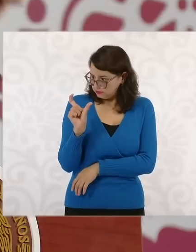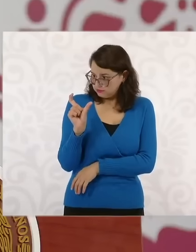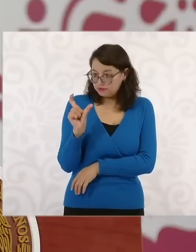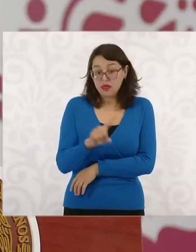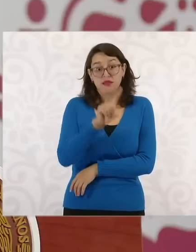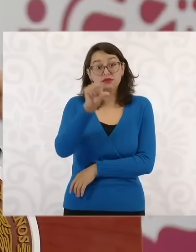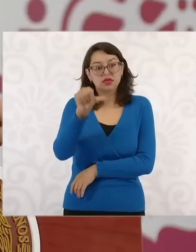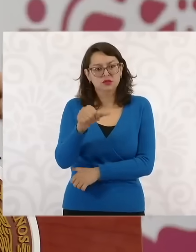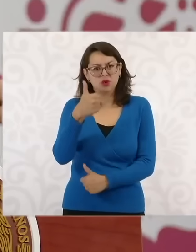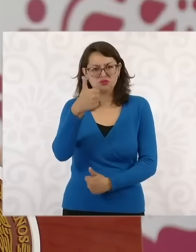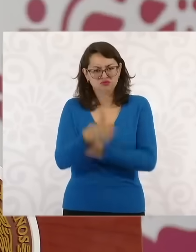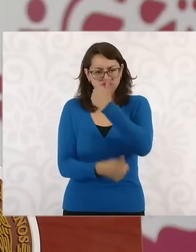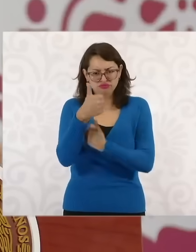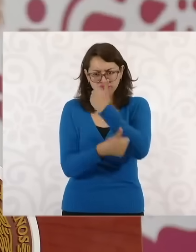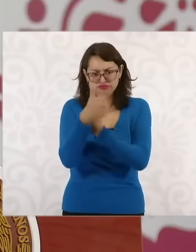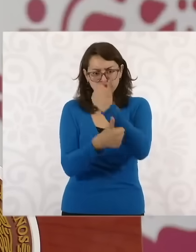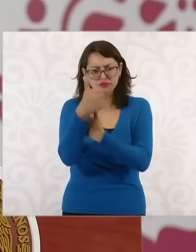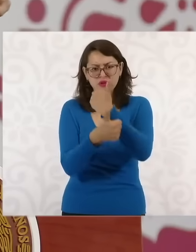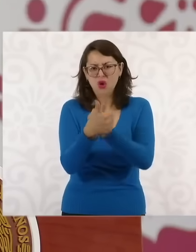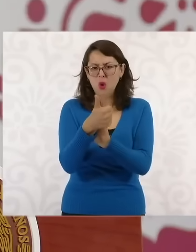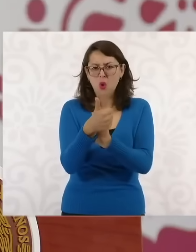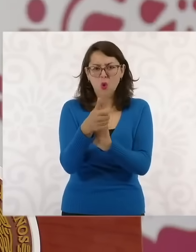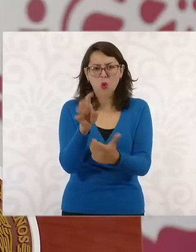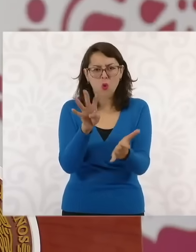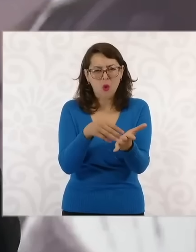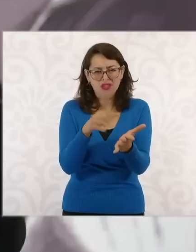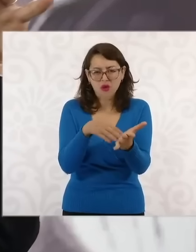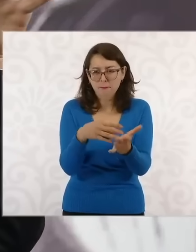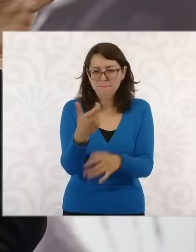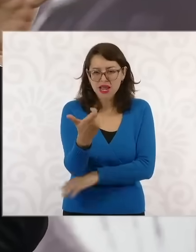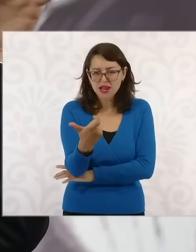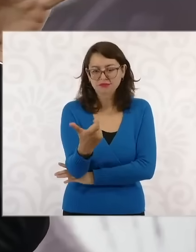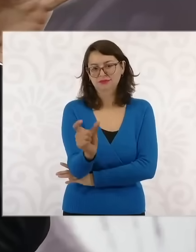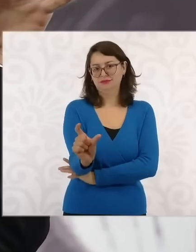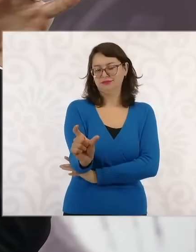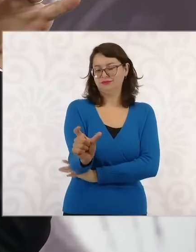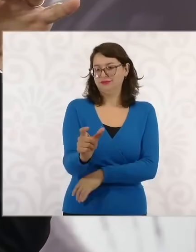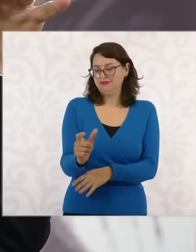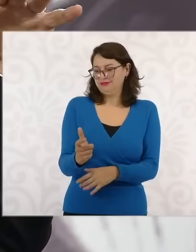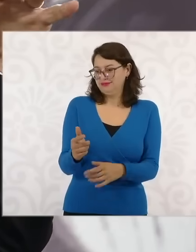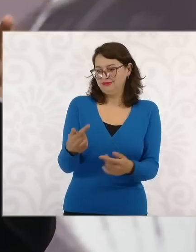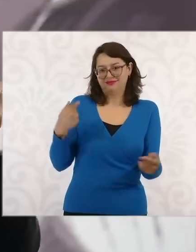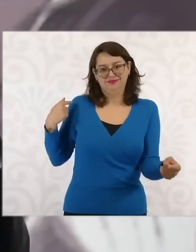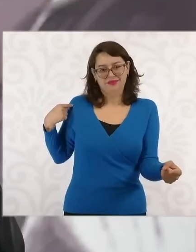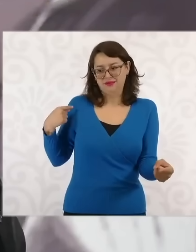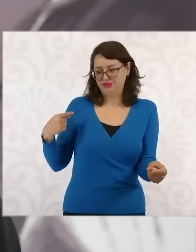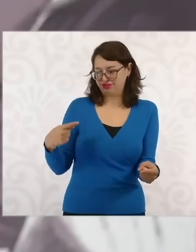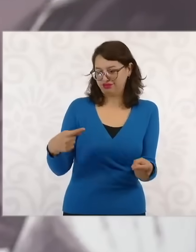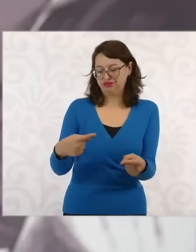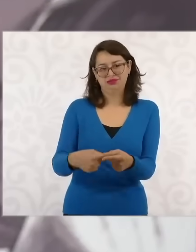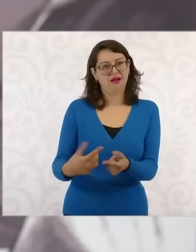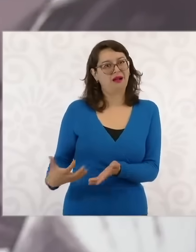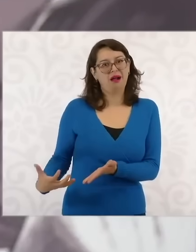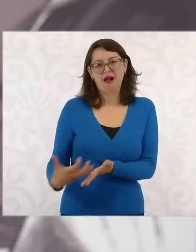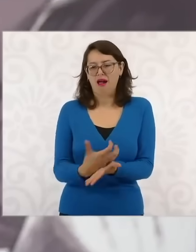a 4,000, lo cual quiere decir todo el margen que se estaba llevando originalmente. Entonces,